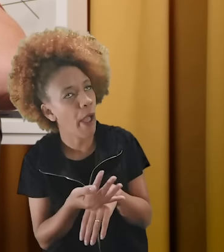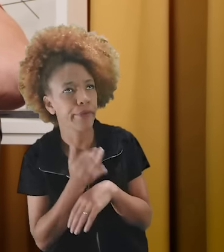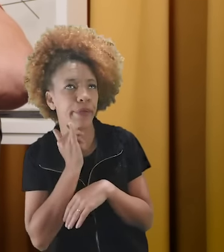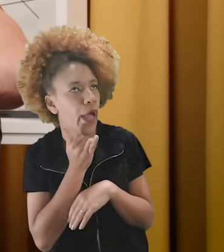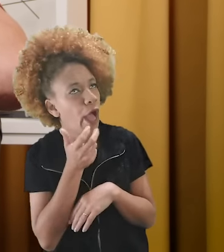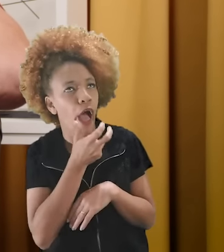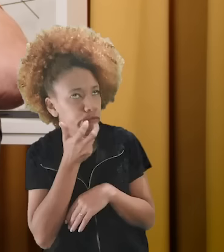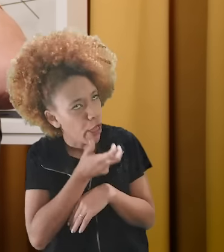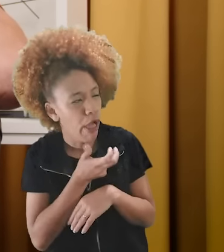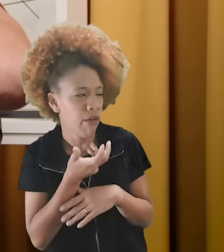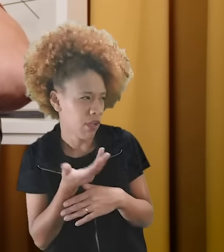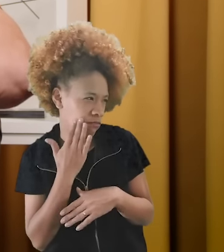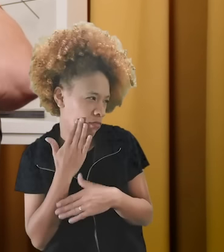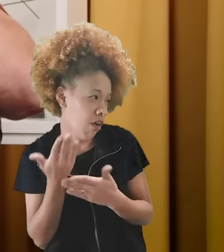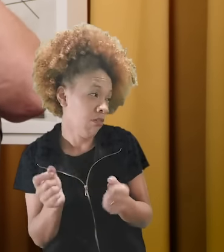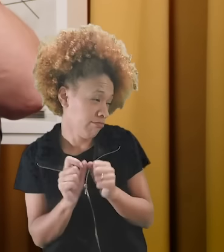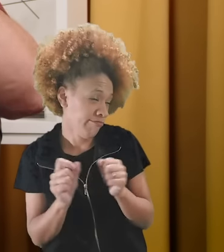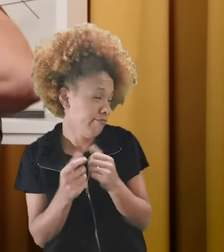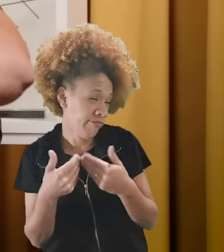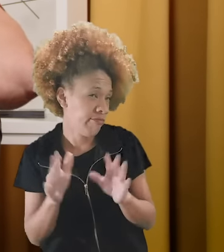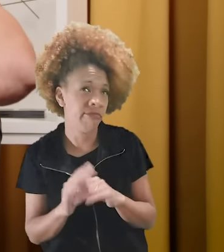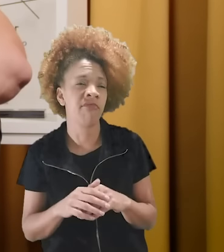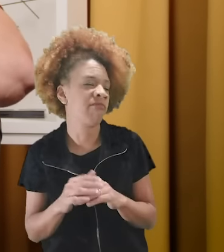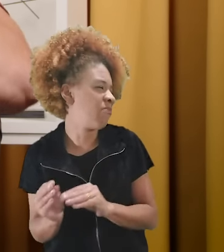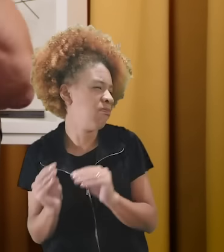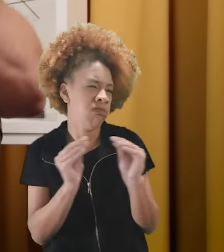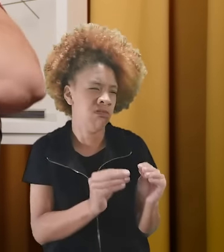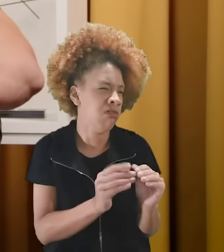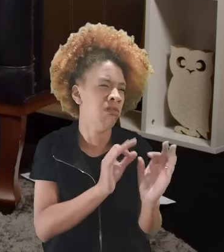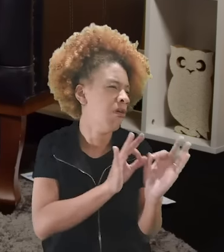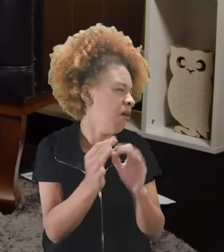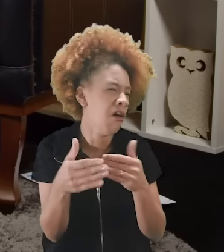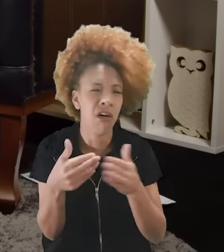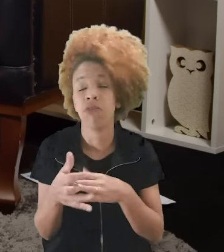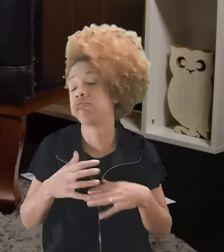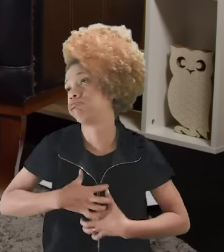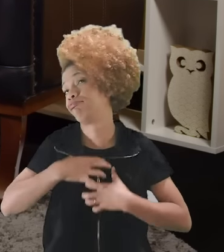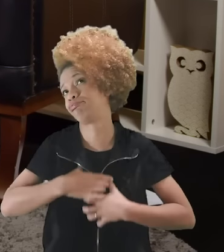mais você narrando meu J sabe sabe baba que ISO Ah muda vai vai assistir o que você eu fico bravo